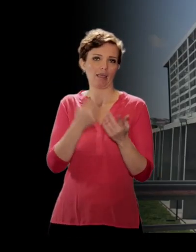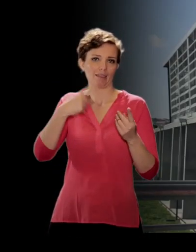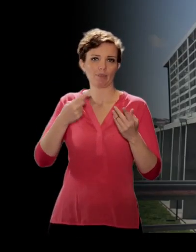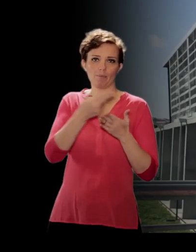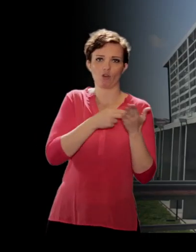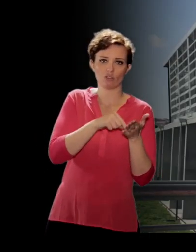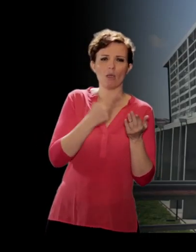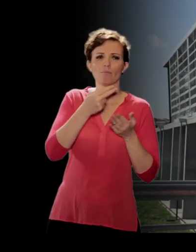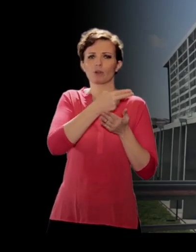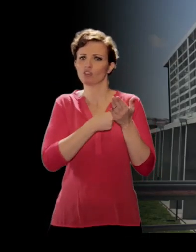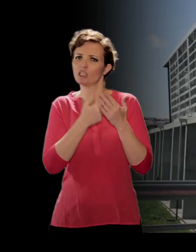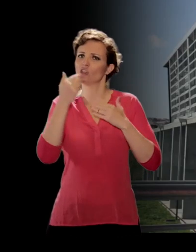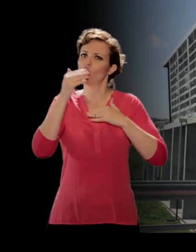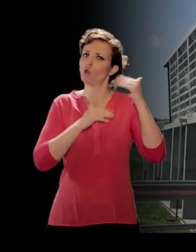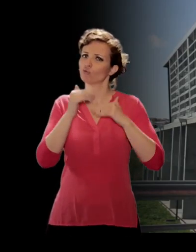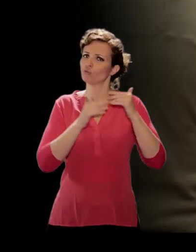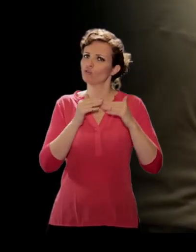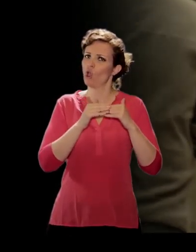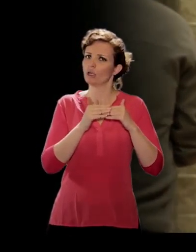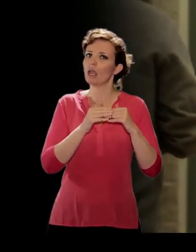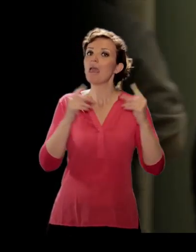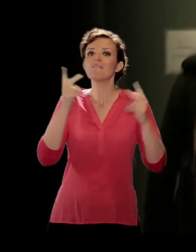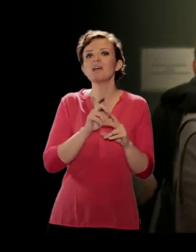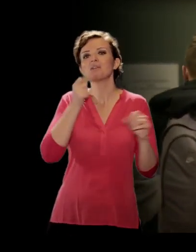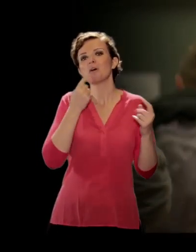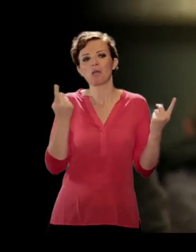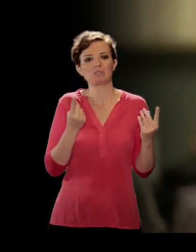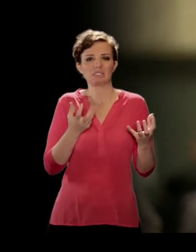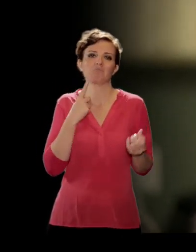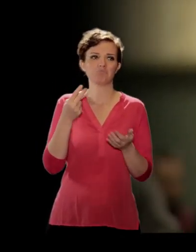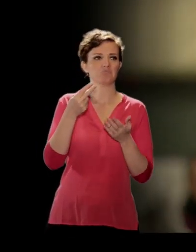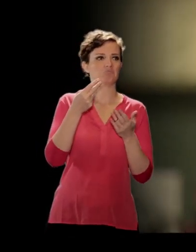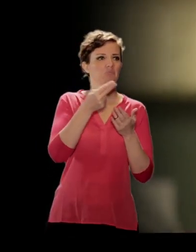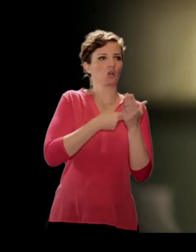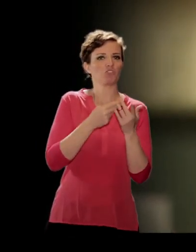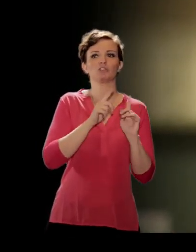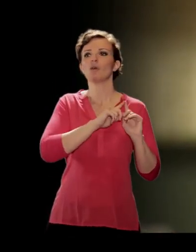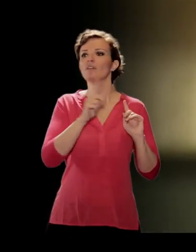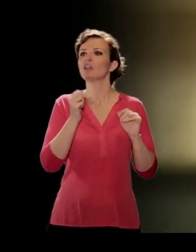Progettazione delle costruzioni che non è più intesa solo nella fase progettuale fino alla realizzazione dell'opera,